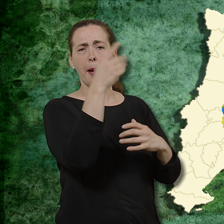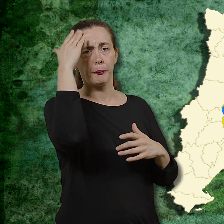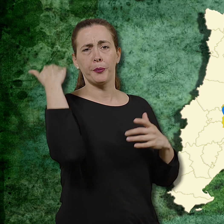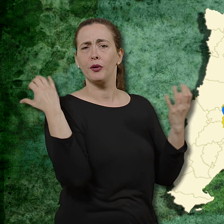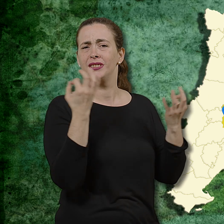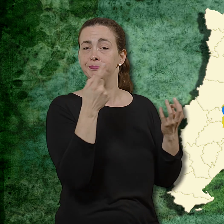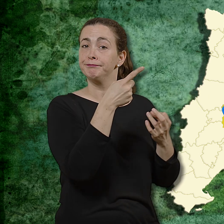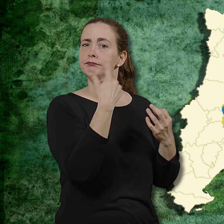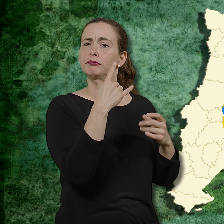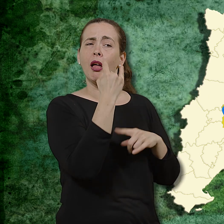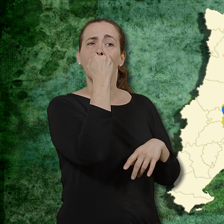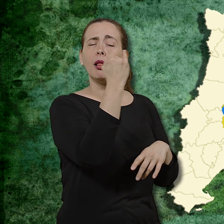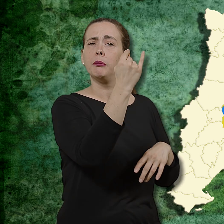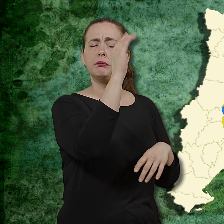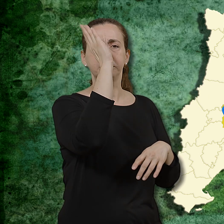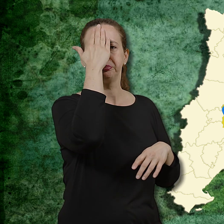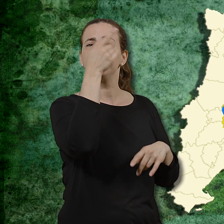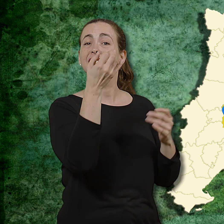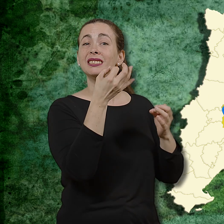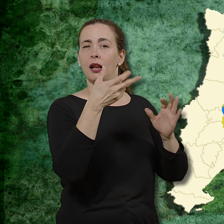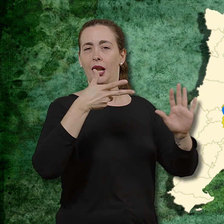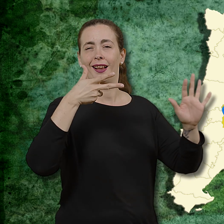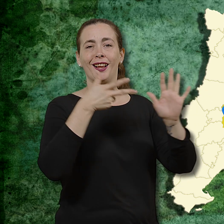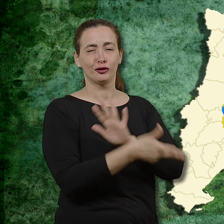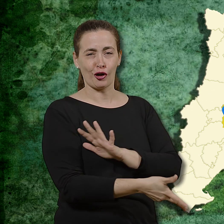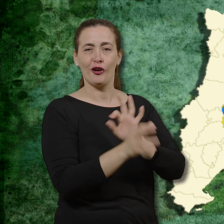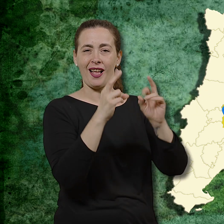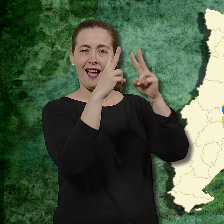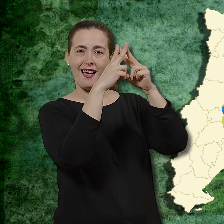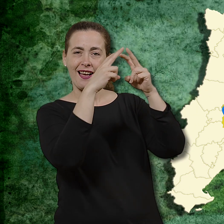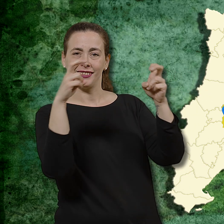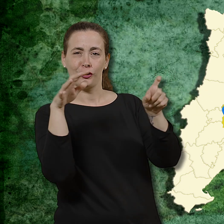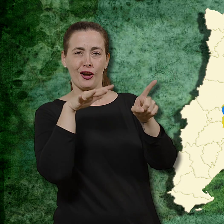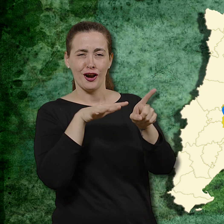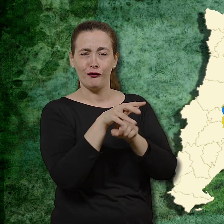Destacat: La importància del municipi de Bellpuig a la plana de l'Urgell